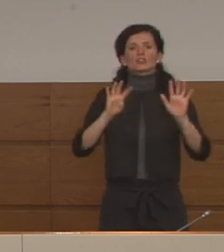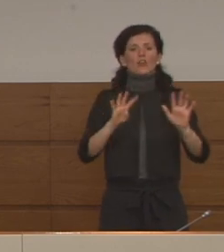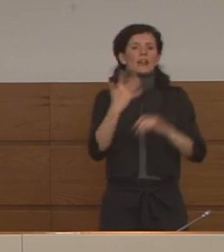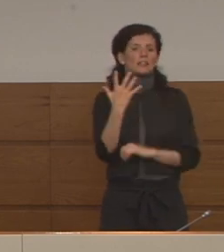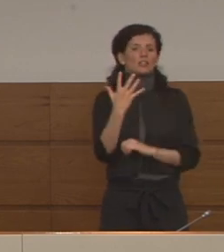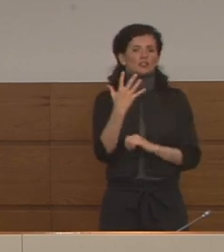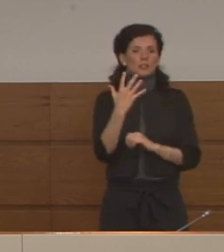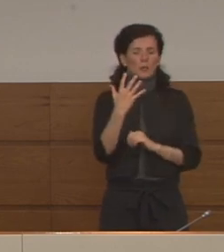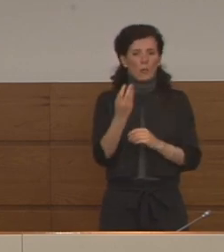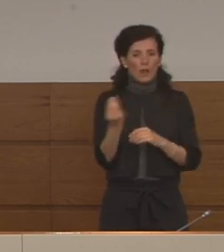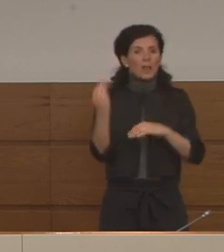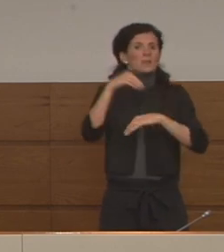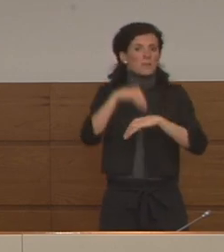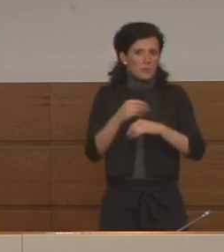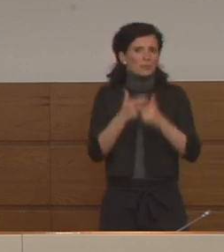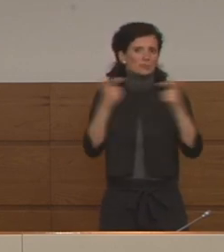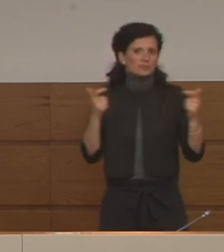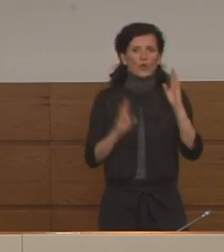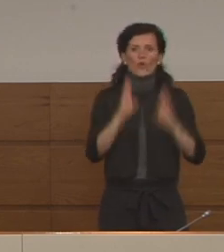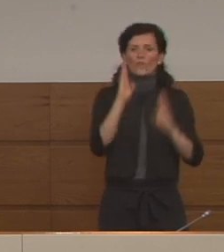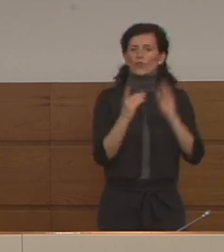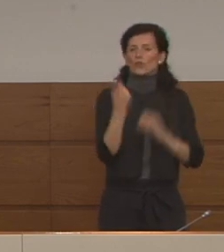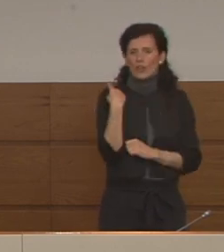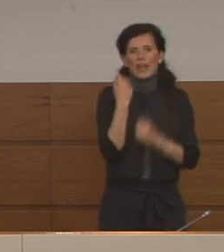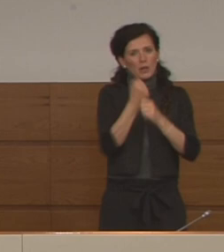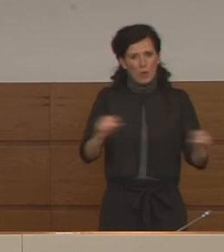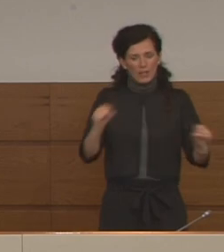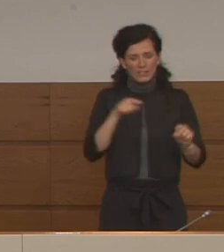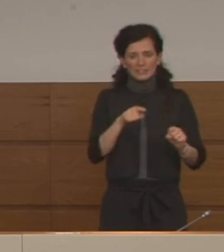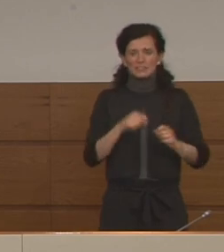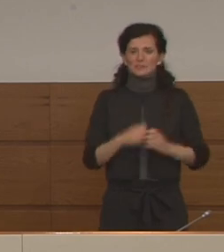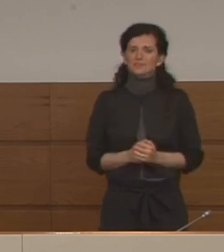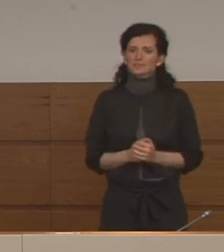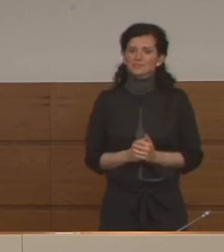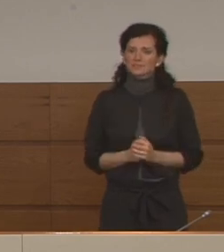rispetto a ieri. Per quanto riguarda le forze in campo,